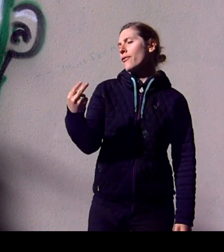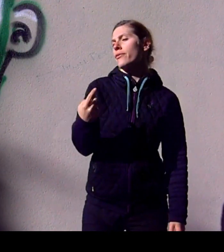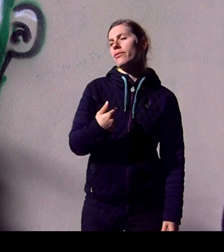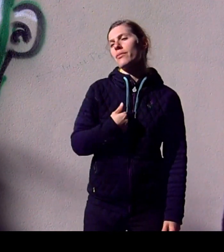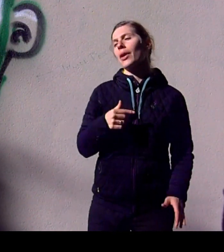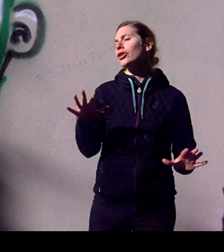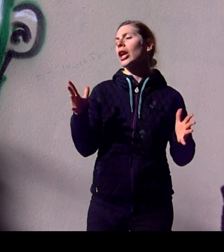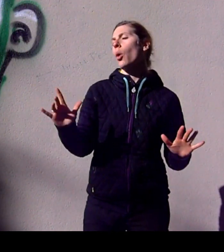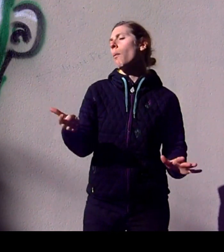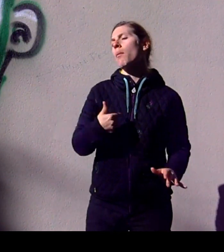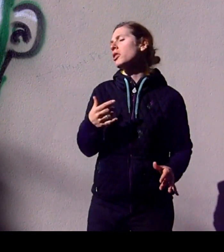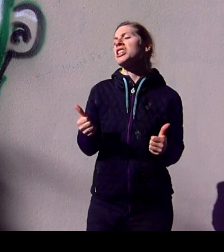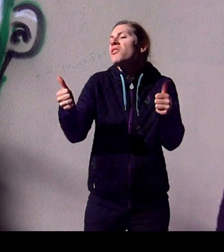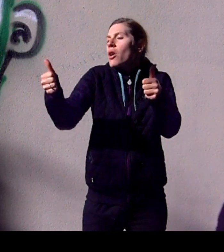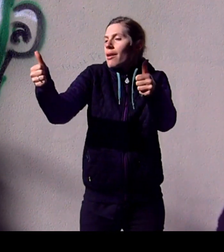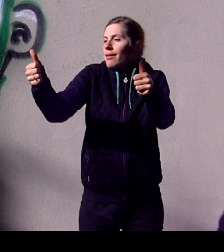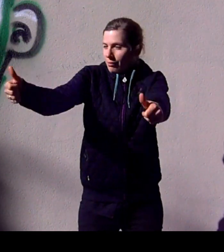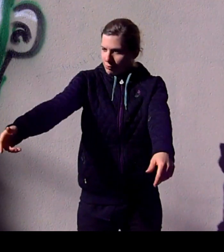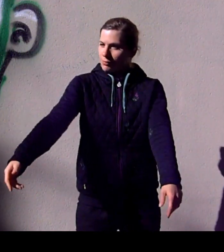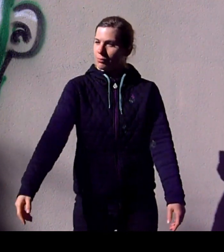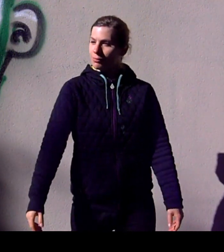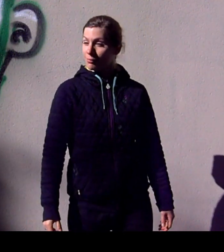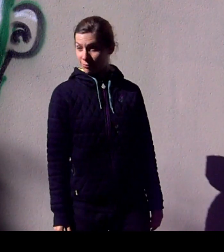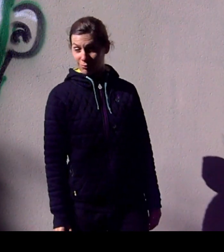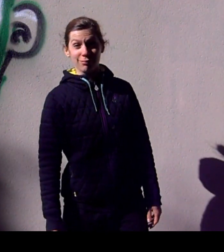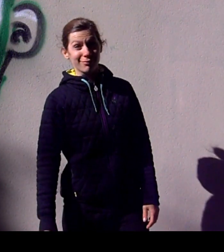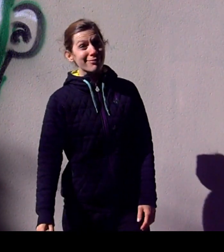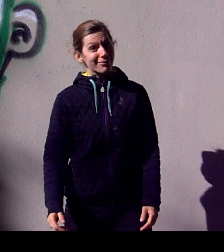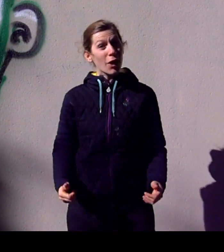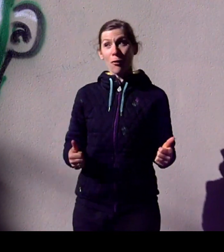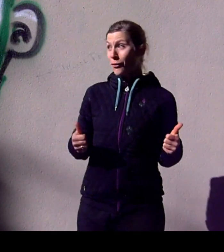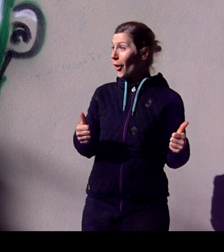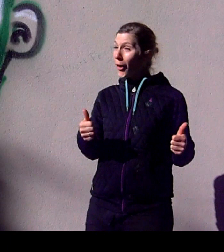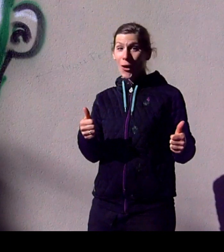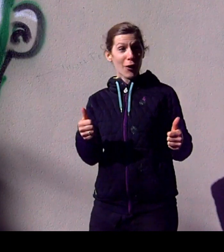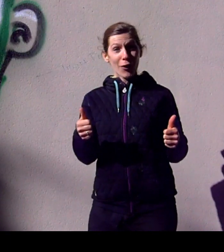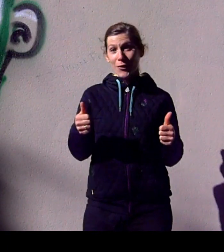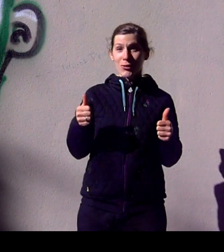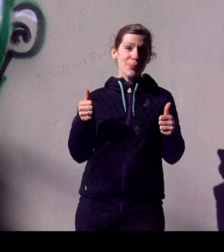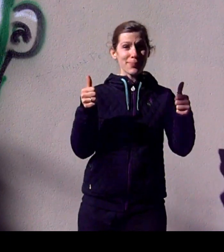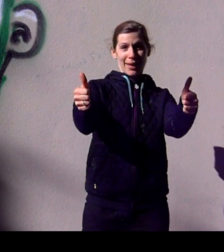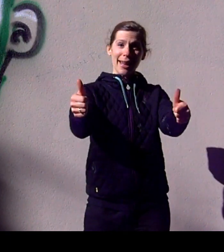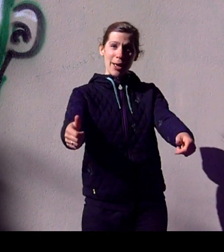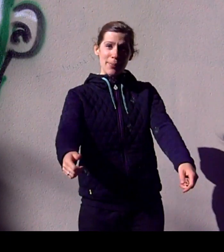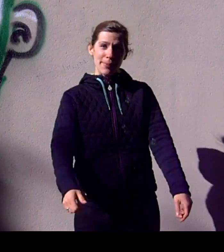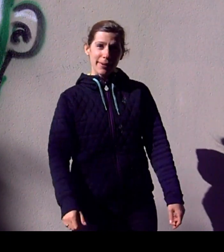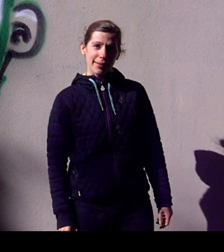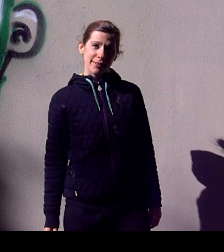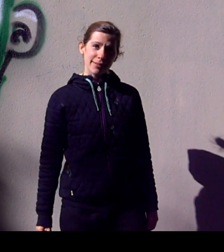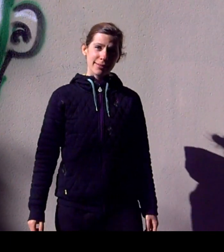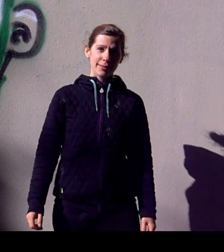Vous m'auriez vu hier, j'étais... Formidable